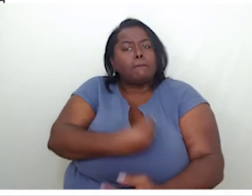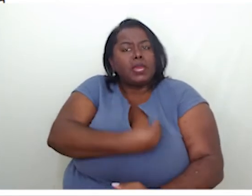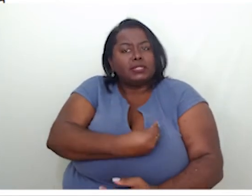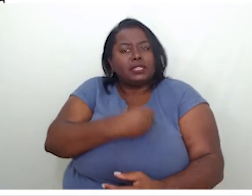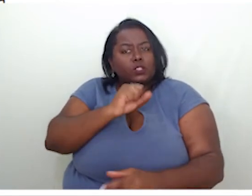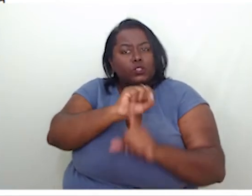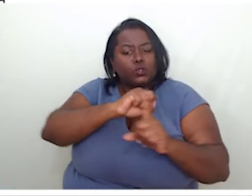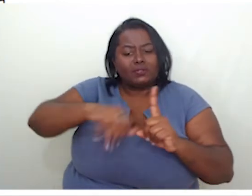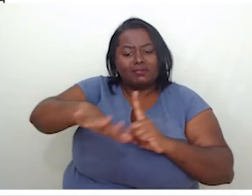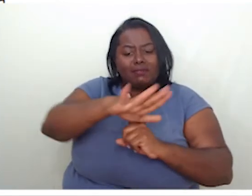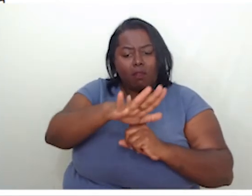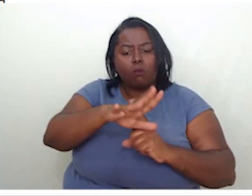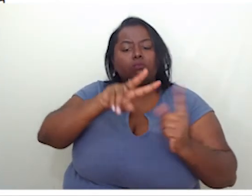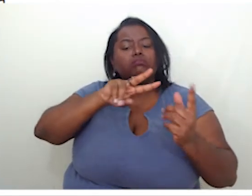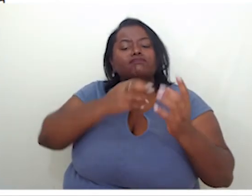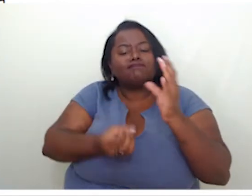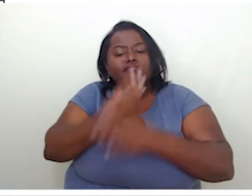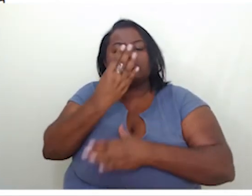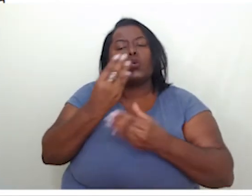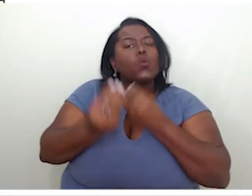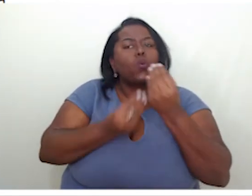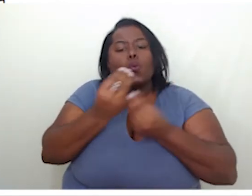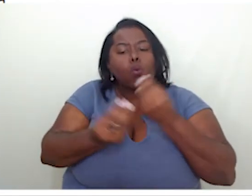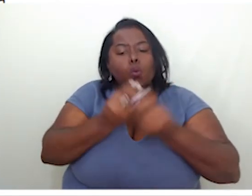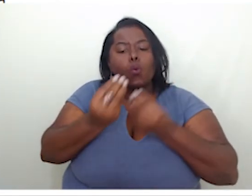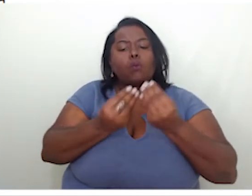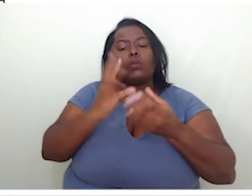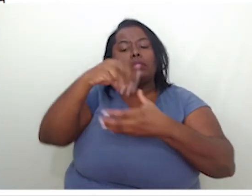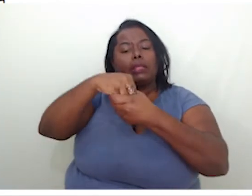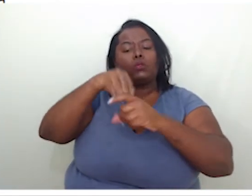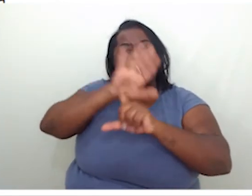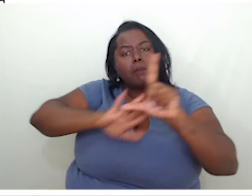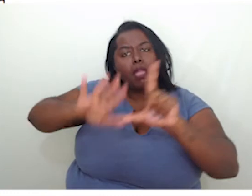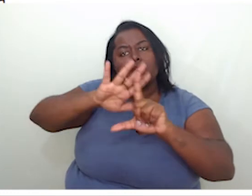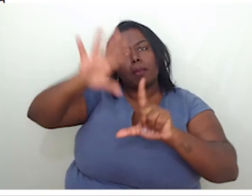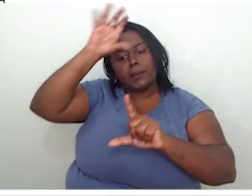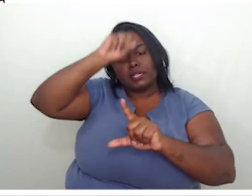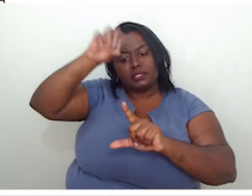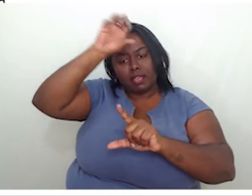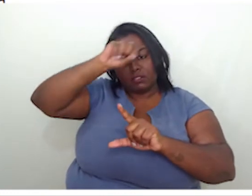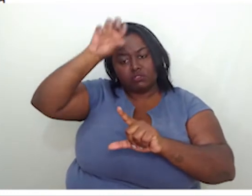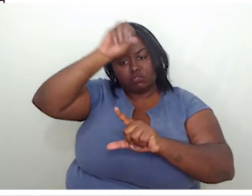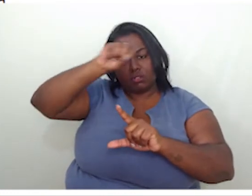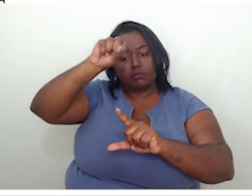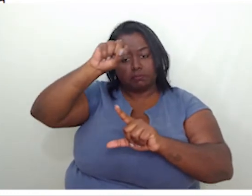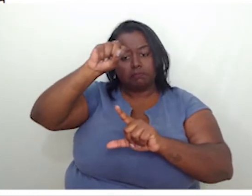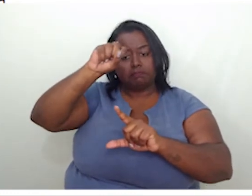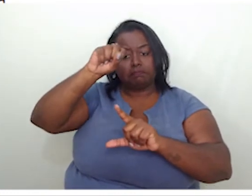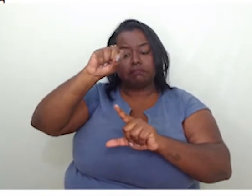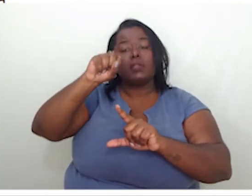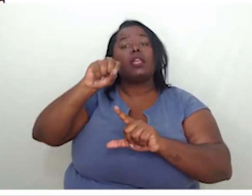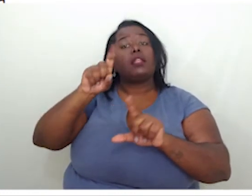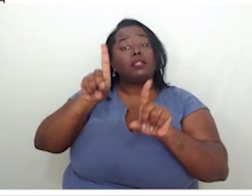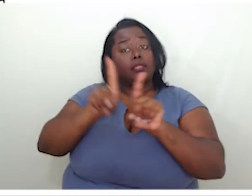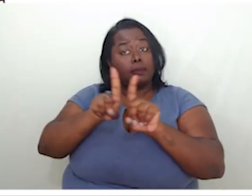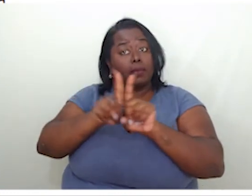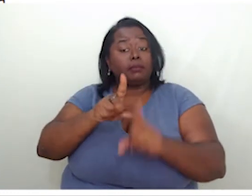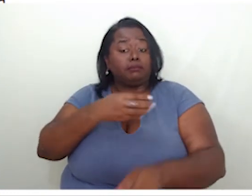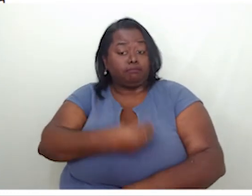La presencia de tutoría se refiere a los proyectos de los ambientes educacionales y de facilitación